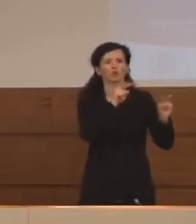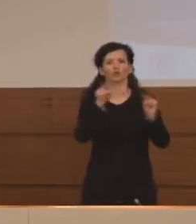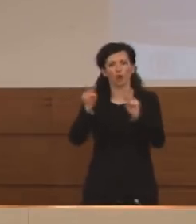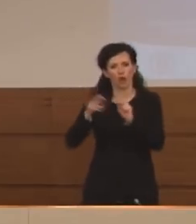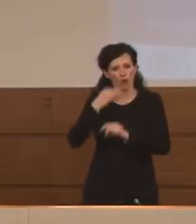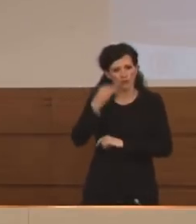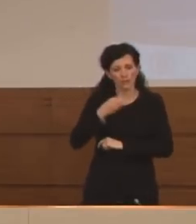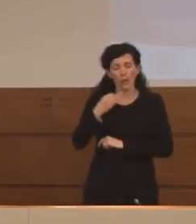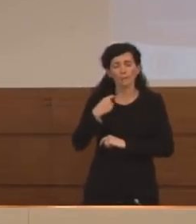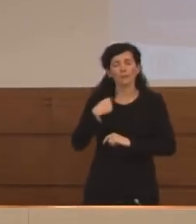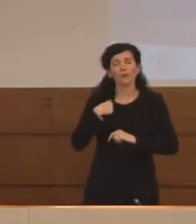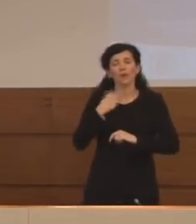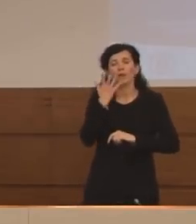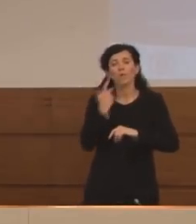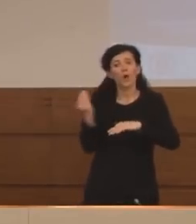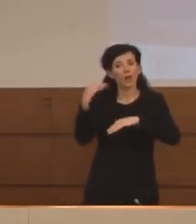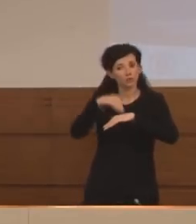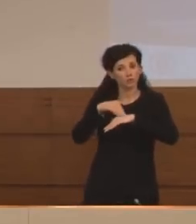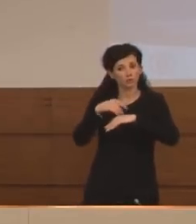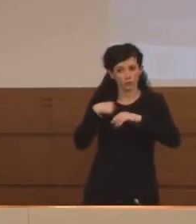E mi permetta anche di dire una cosa.